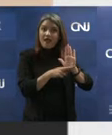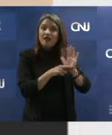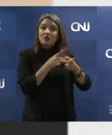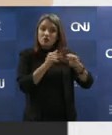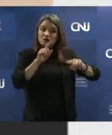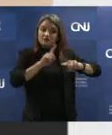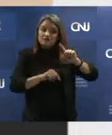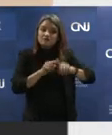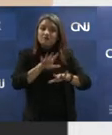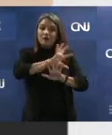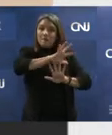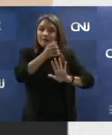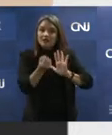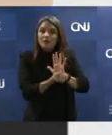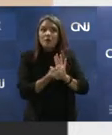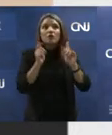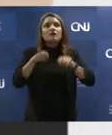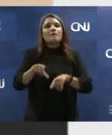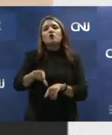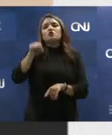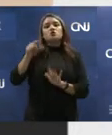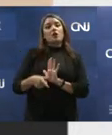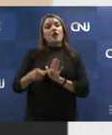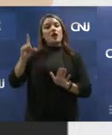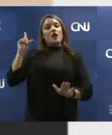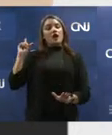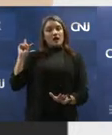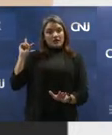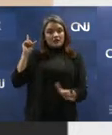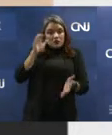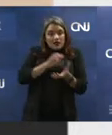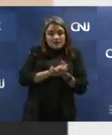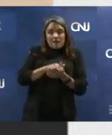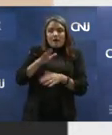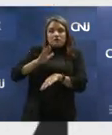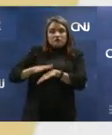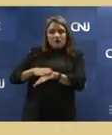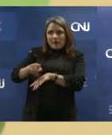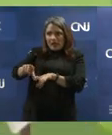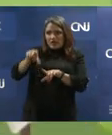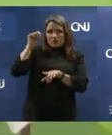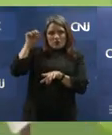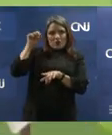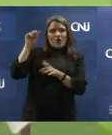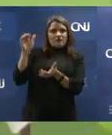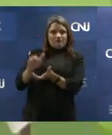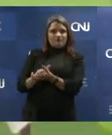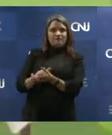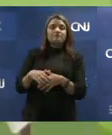Os pais podem ser escolhidos previamente à celebração do casamento civil. Os cartórios